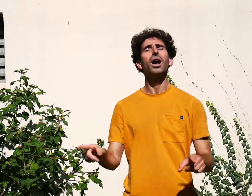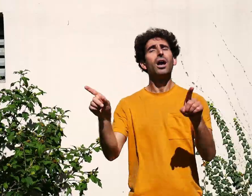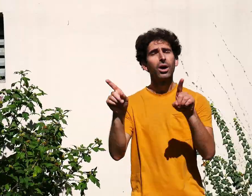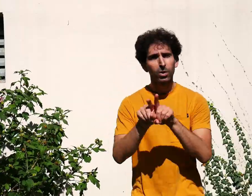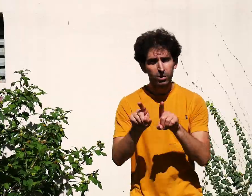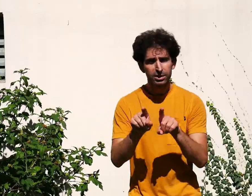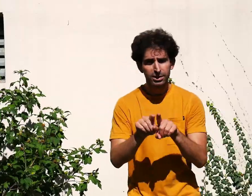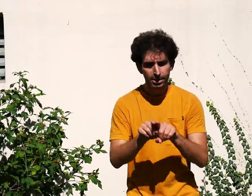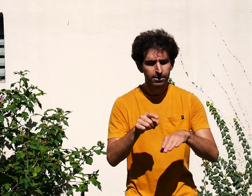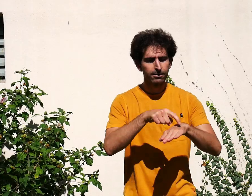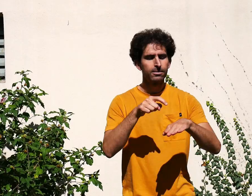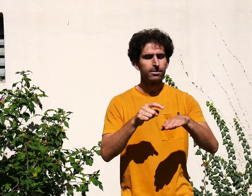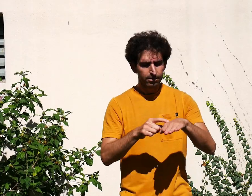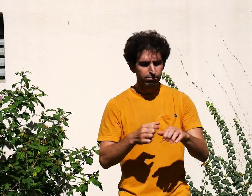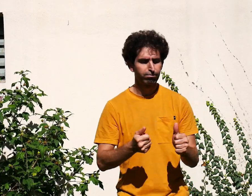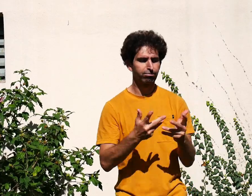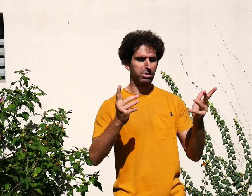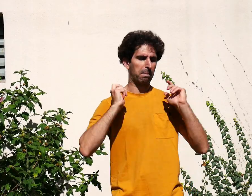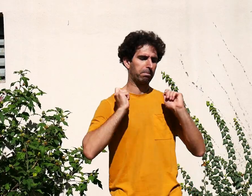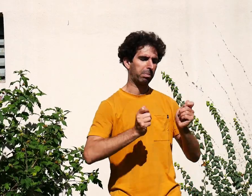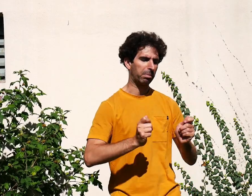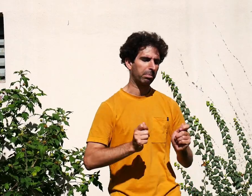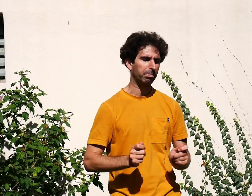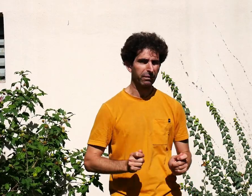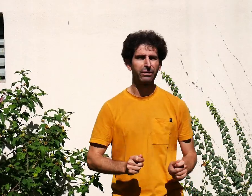Aussi, Phyrrhocoris apterus possède plusieurs surnoms.